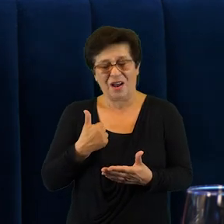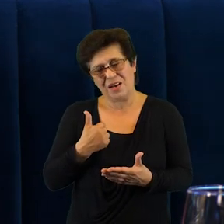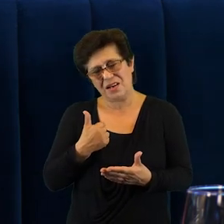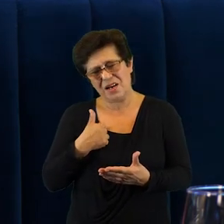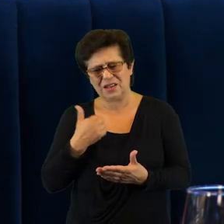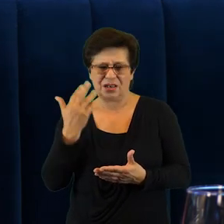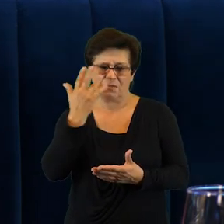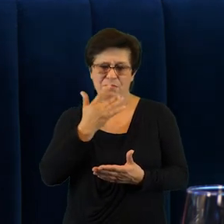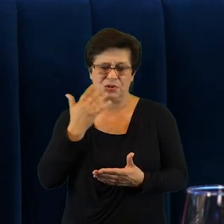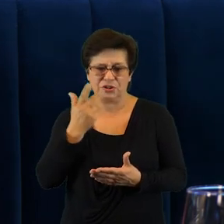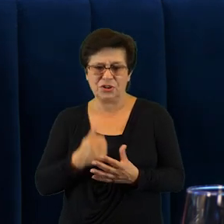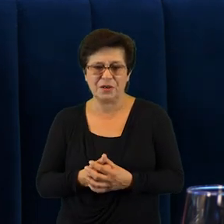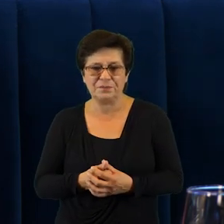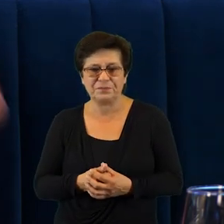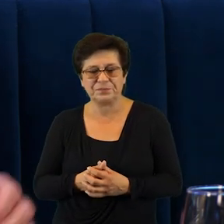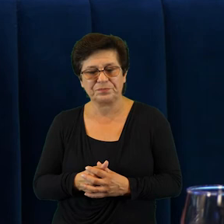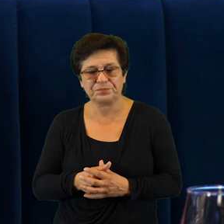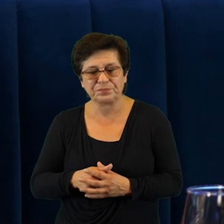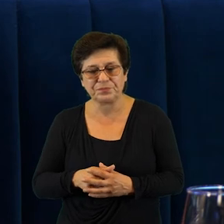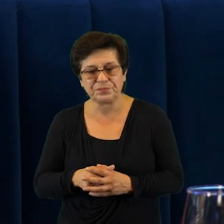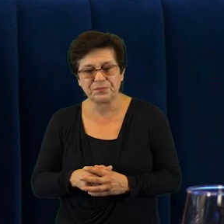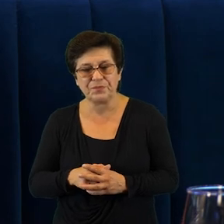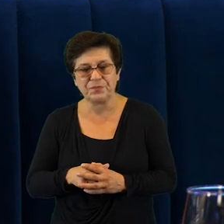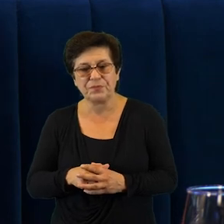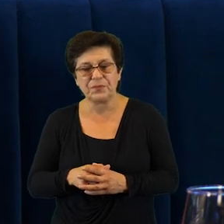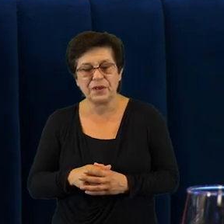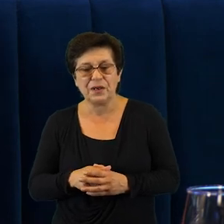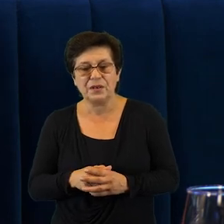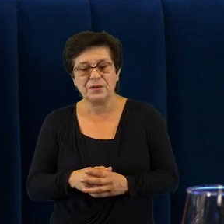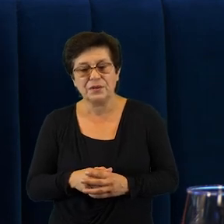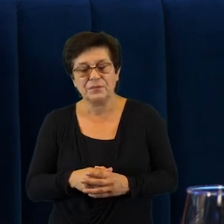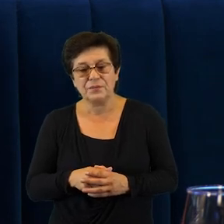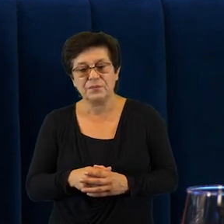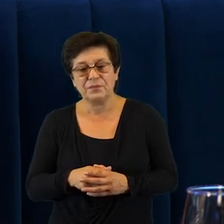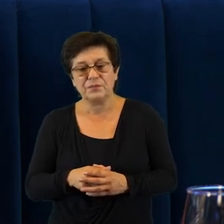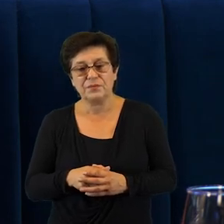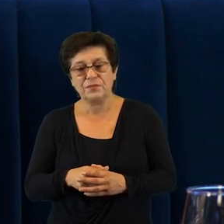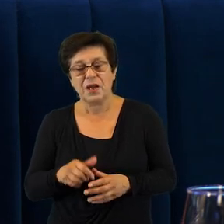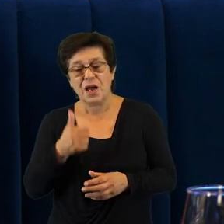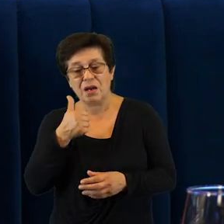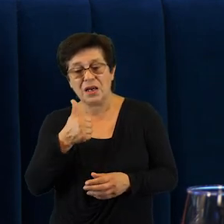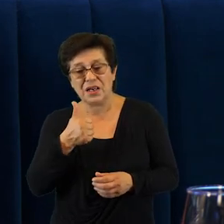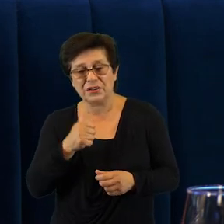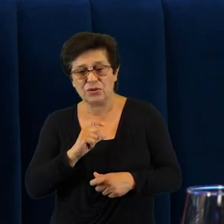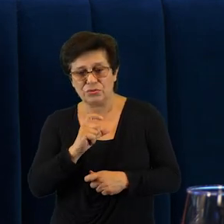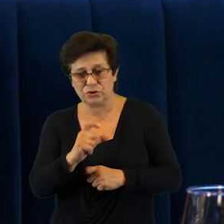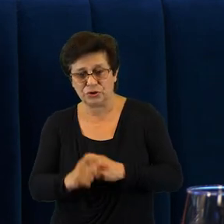Otóż z niewielu szmoncesów, jakie się przechowały, autorstwa Antoniego Słonimskiego, jeden zrobił karierę w Poznaniu,